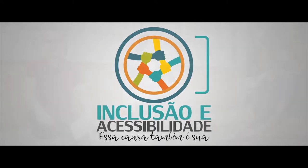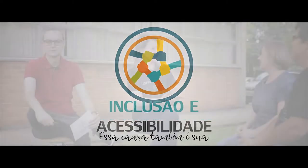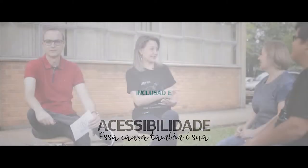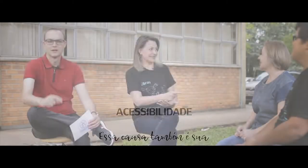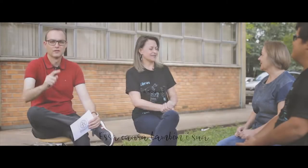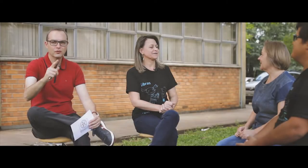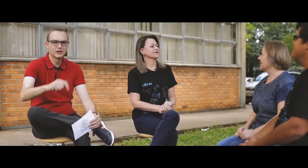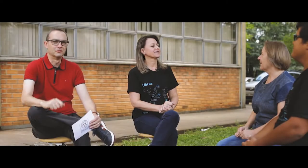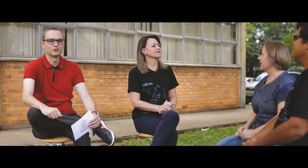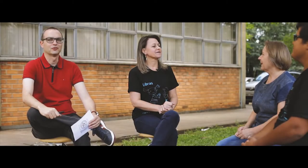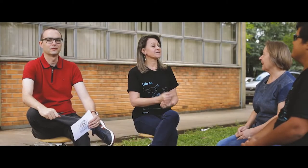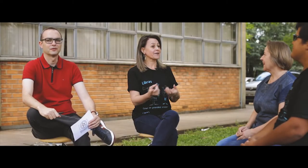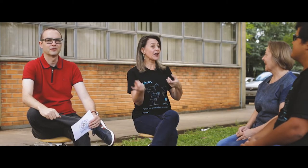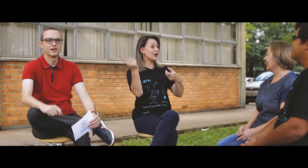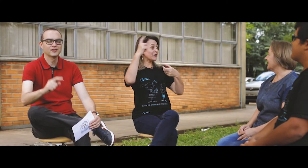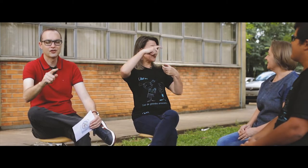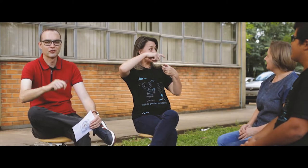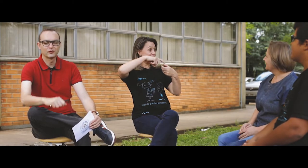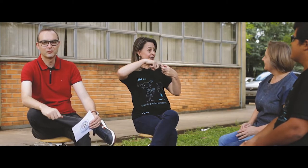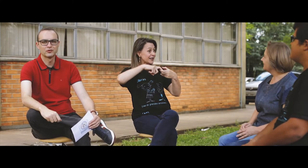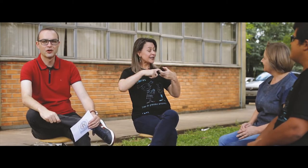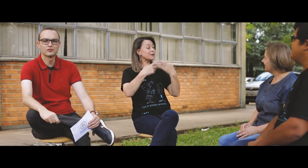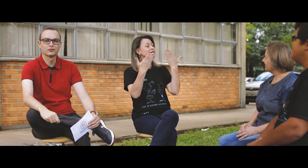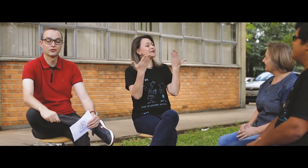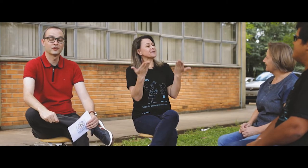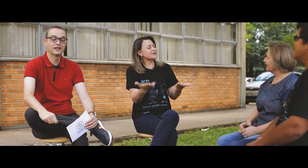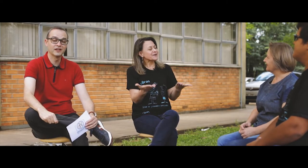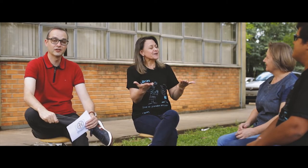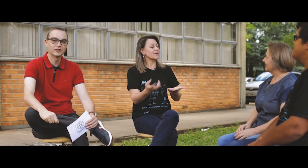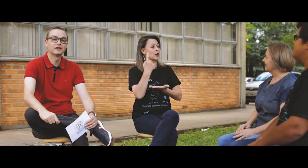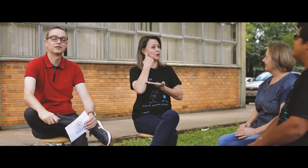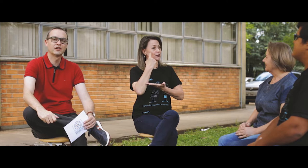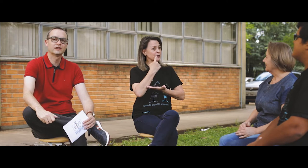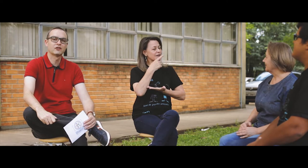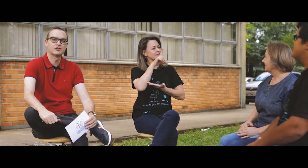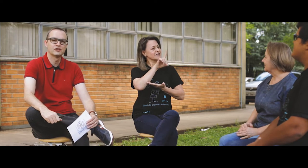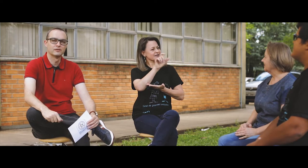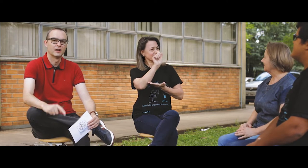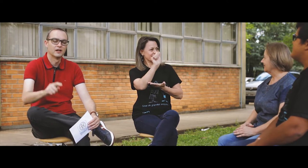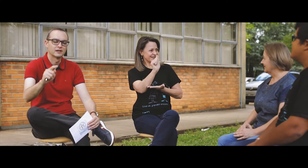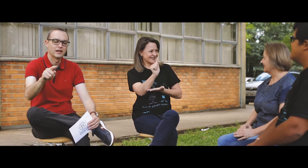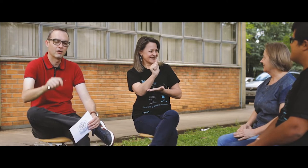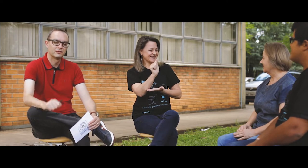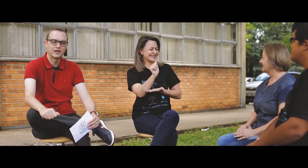Voltamos, esse é o nosso episódio surdez deficiência auditiva da websérie